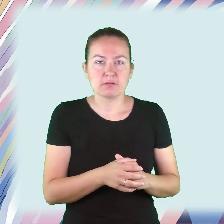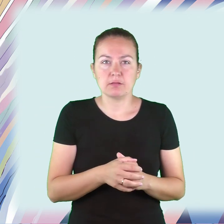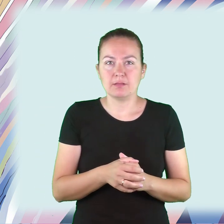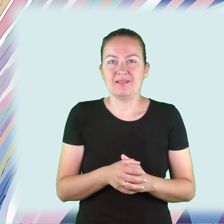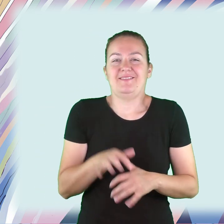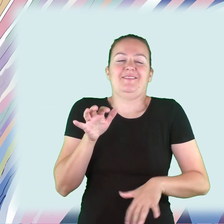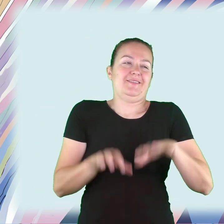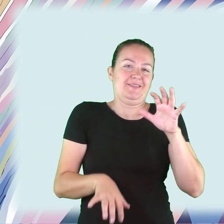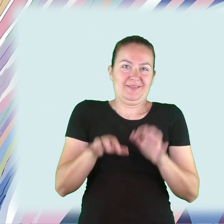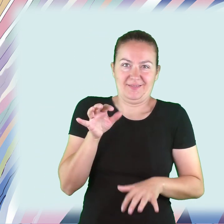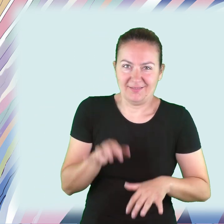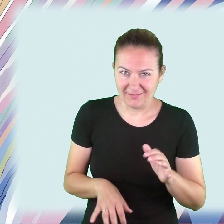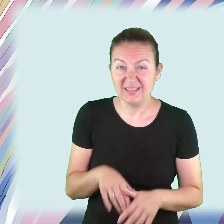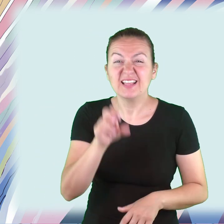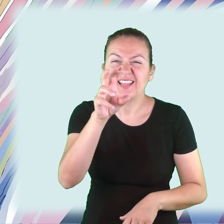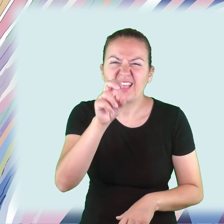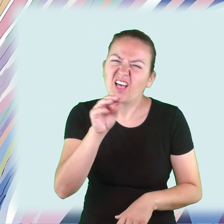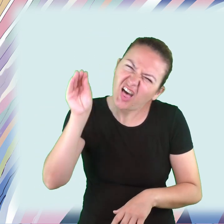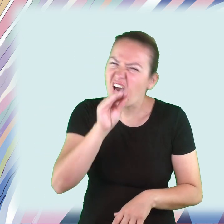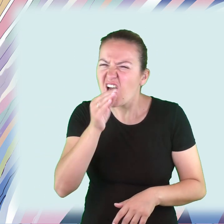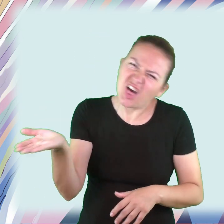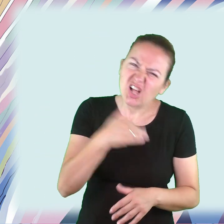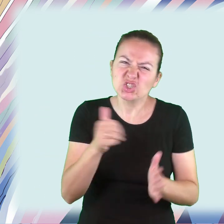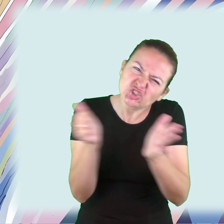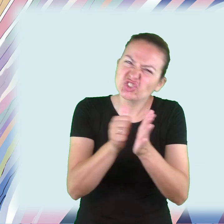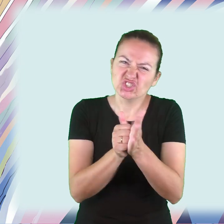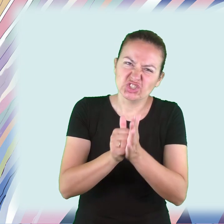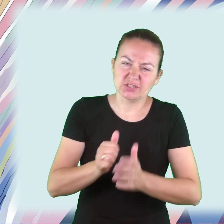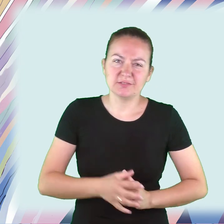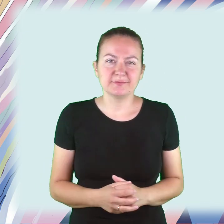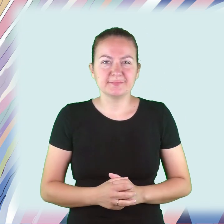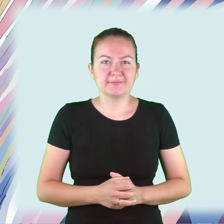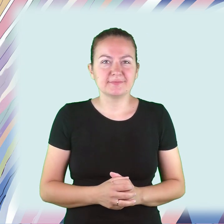Weronika zaczęła się śmiać i odpowiedziała: Tak, oczywiście, daj mi jeszcze 16, babciu.